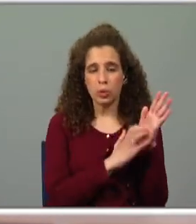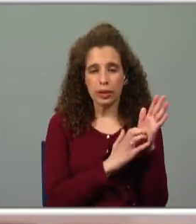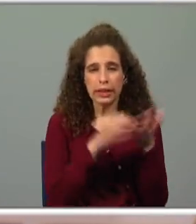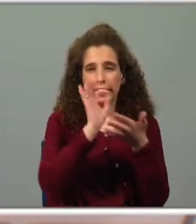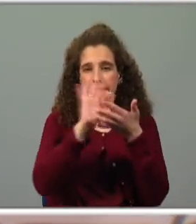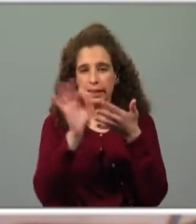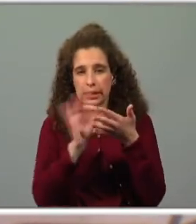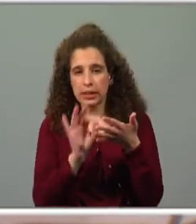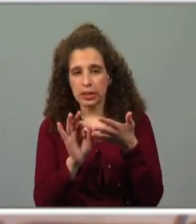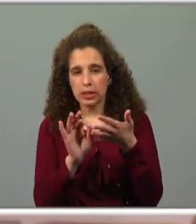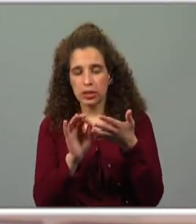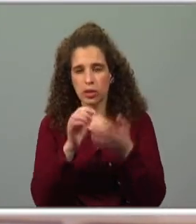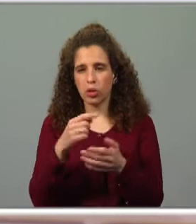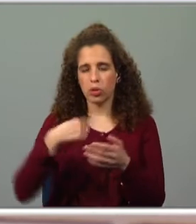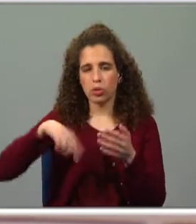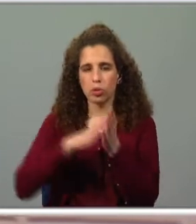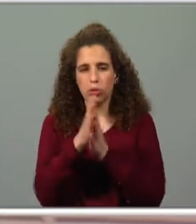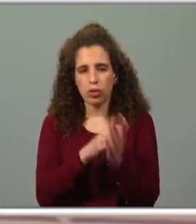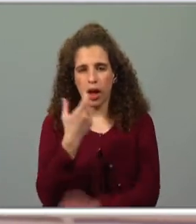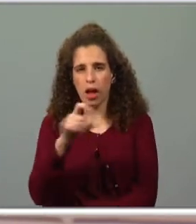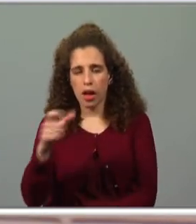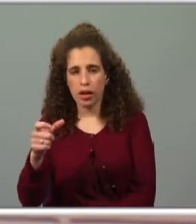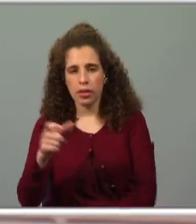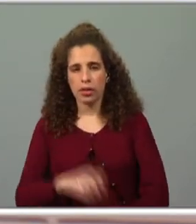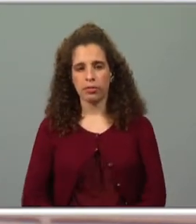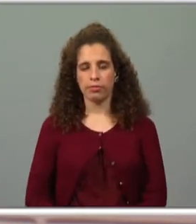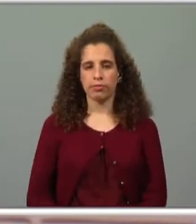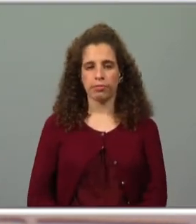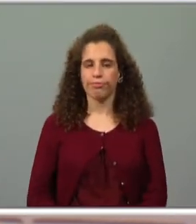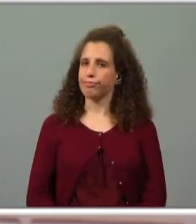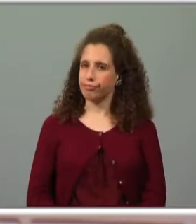descritivo não se utilizarmos adjetivos e 如果我們使用形容詞，則不是描述性的和